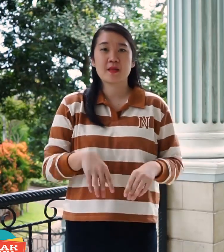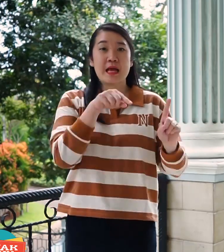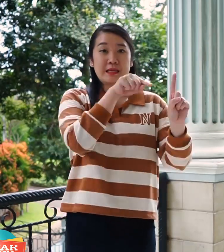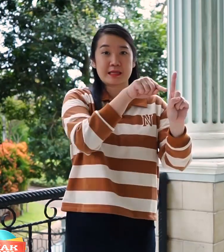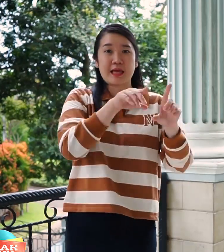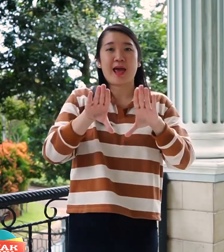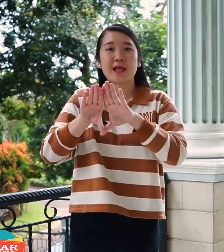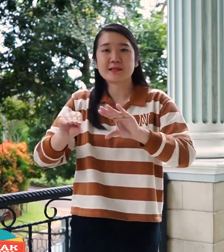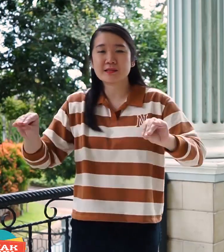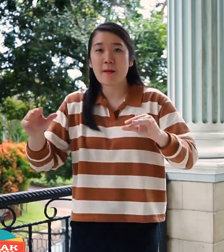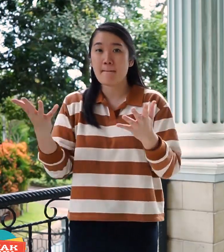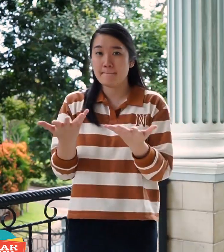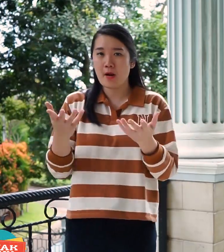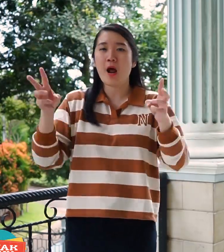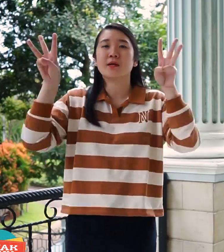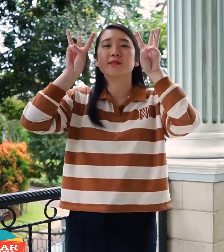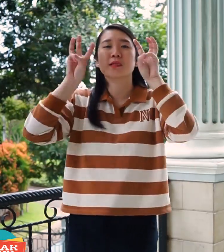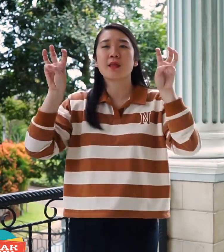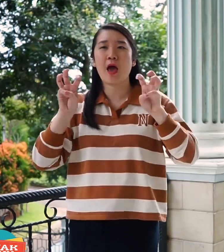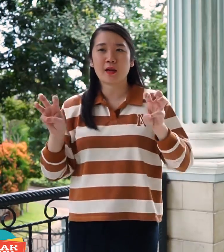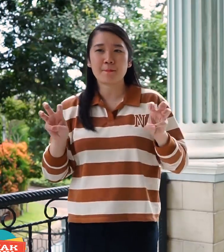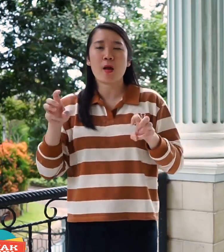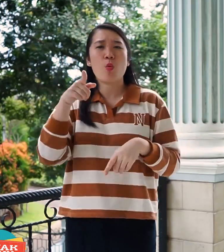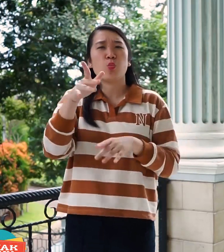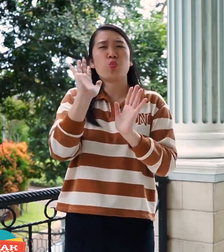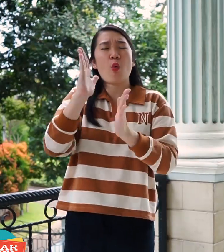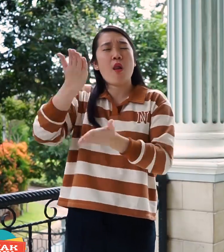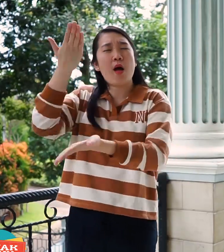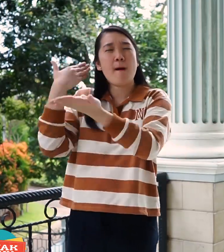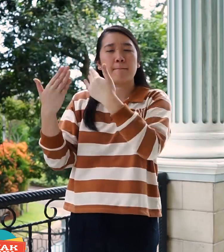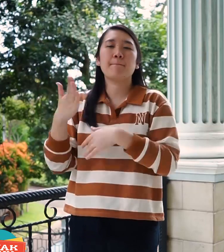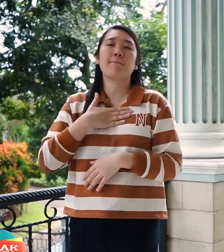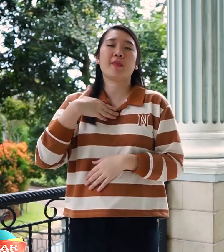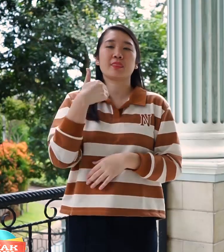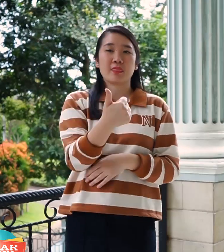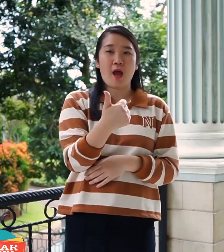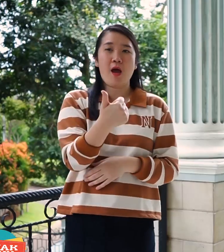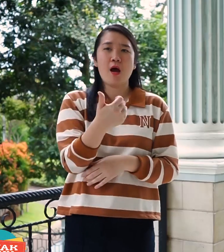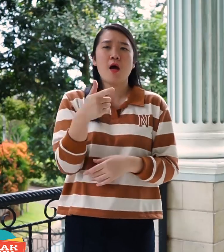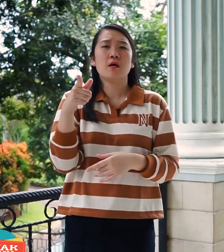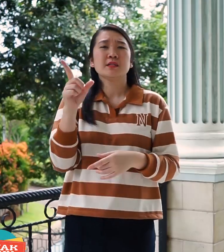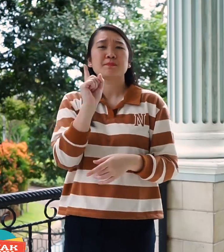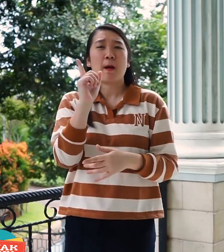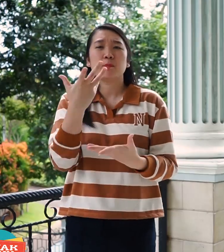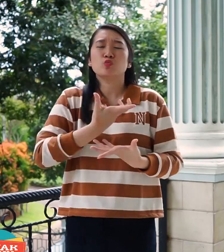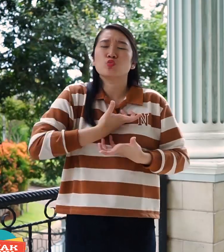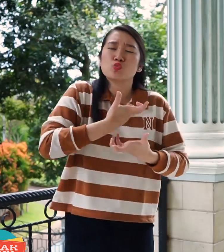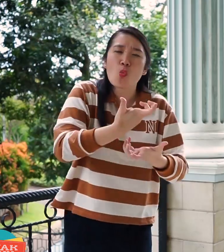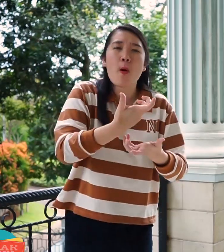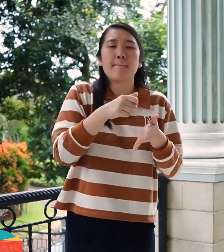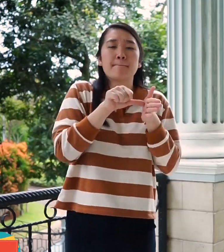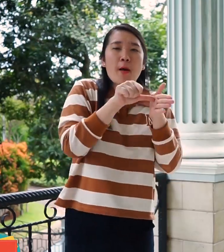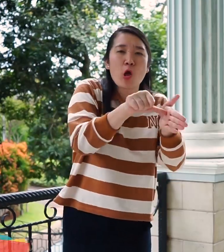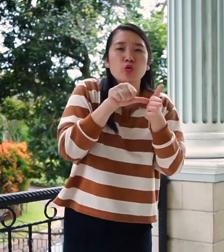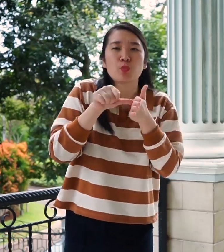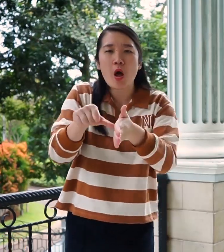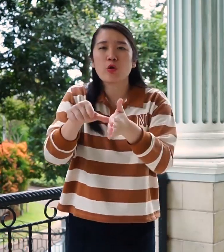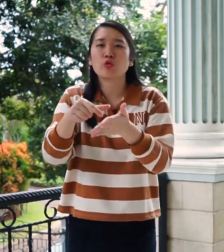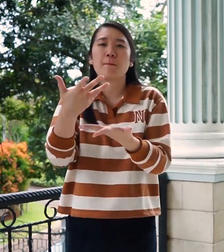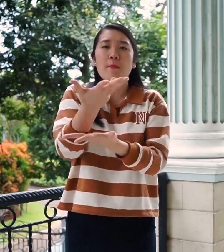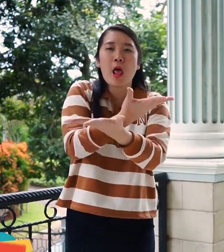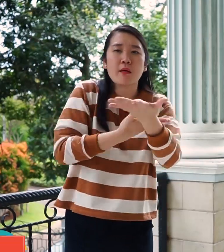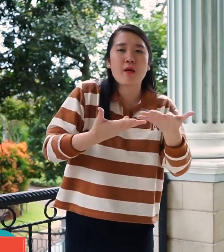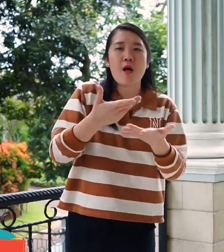Dia bekerja di Starbucks, ia sudah lama betah sebab suka membantu semua pelanggan.